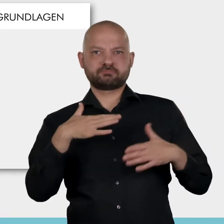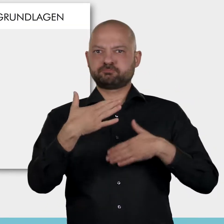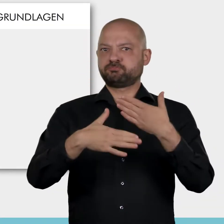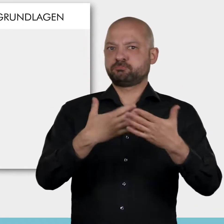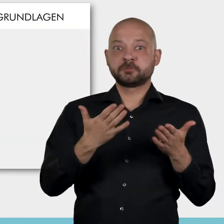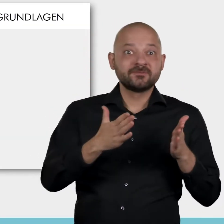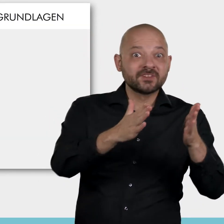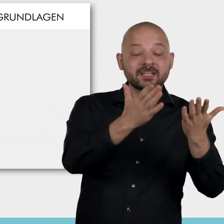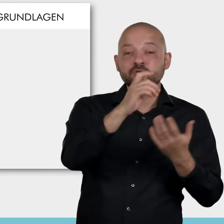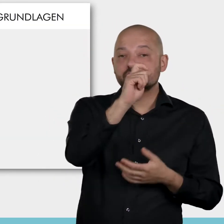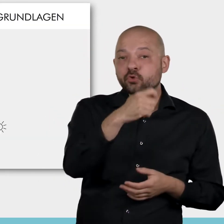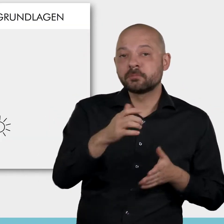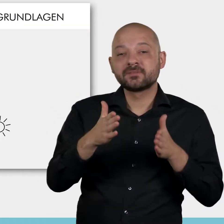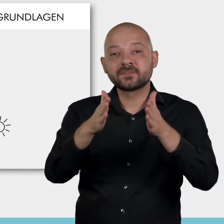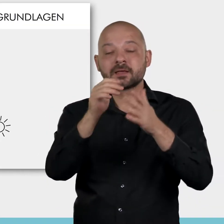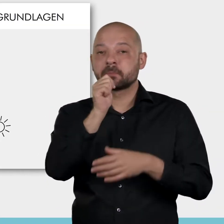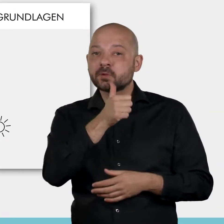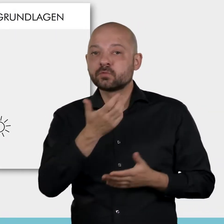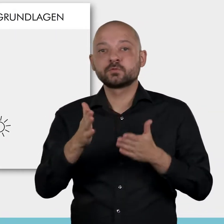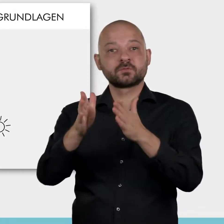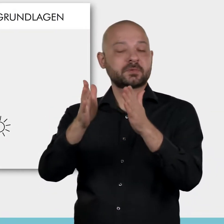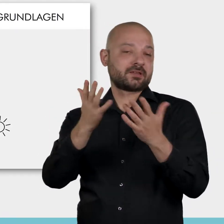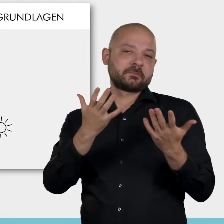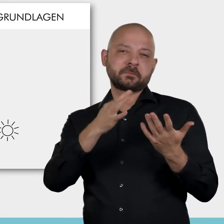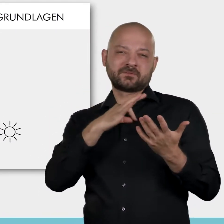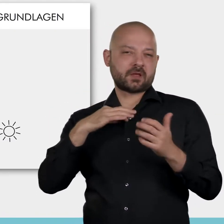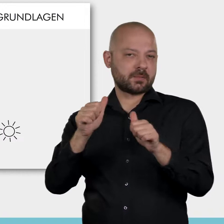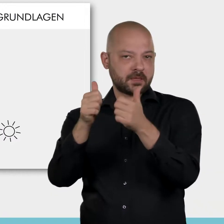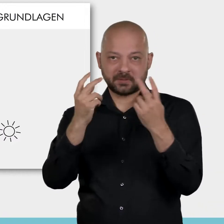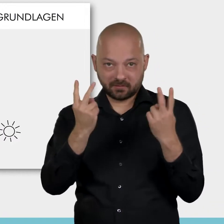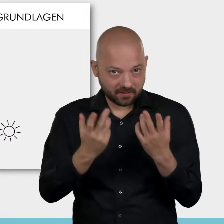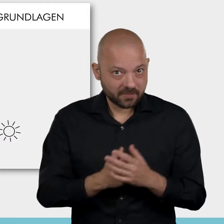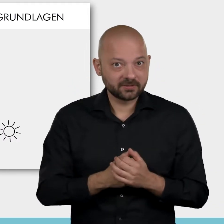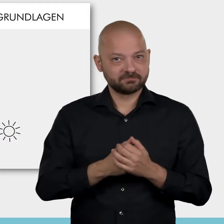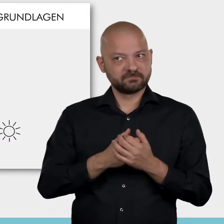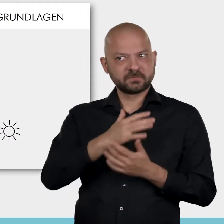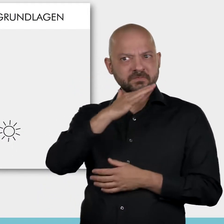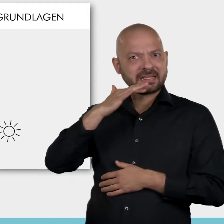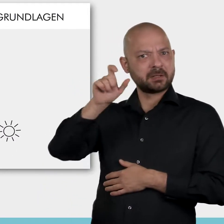ob in Studium, Beruf oder Privatleben. Für viele Menschen ist das nicht selbstverständlich,